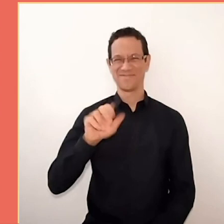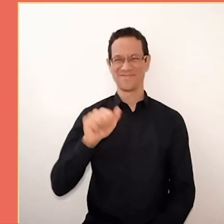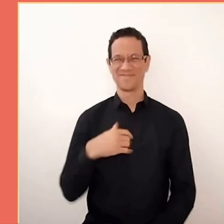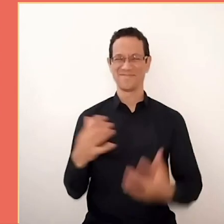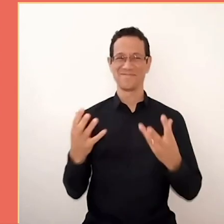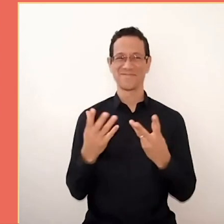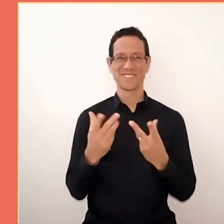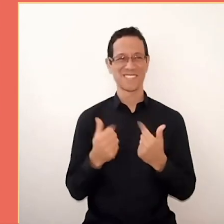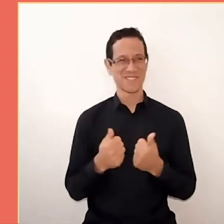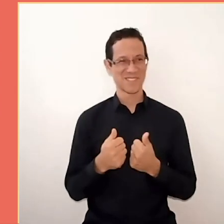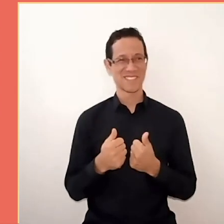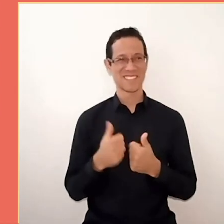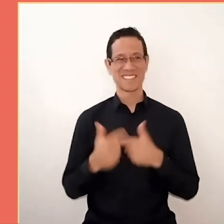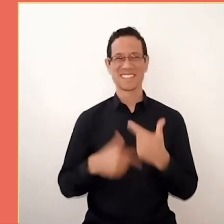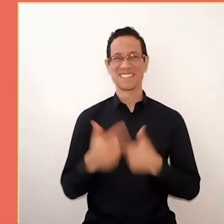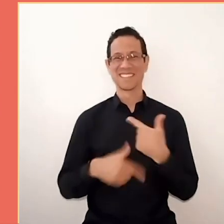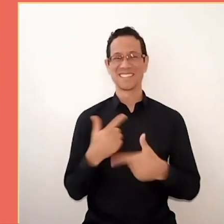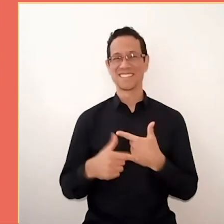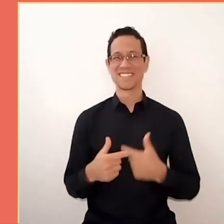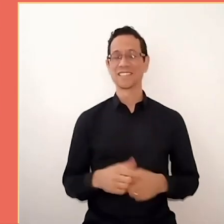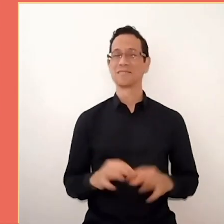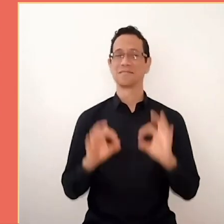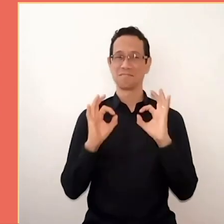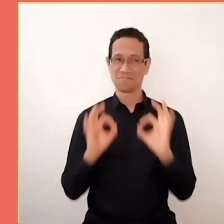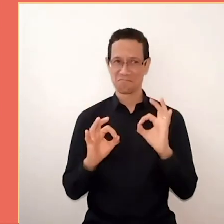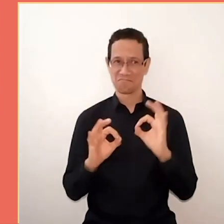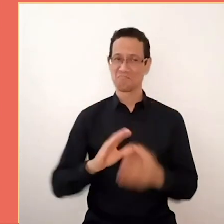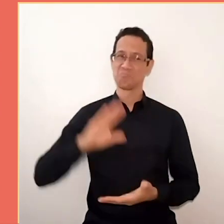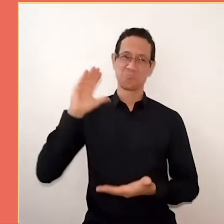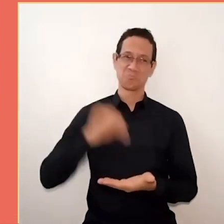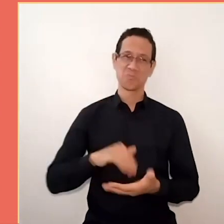realmente você deu o ponto final em todos os dias,